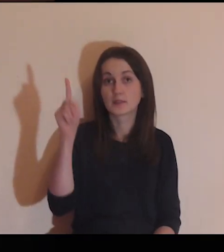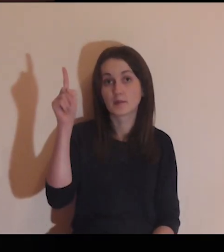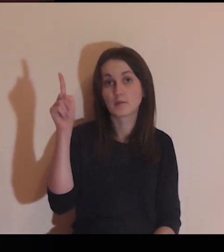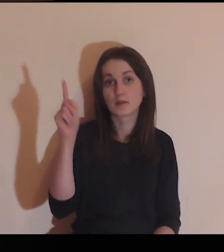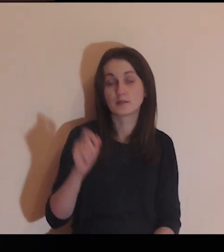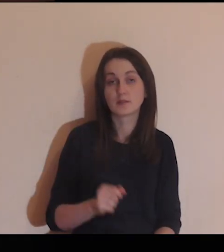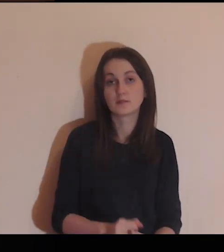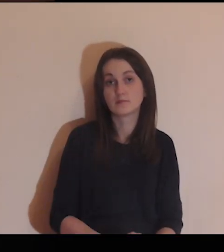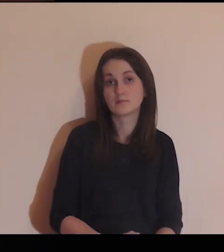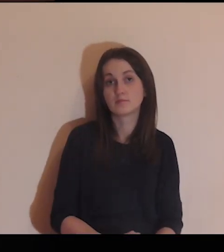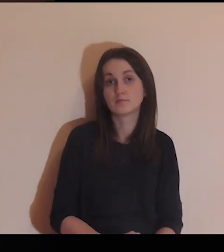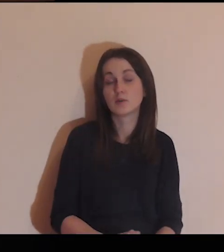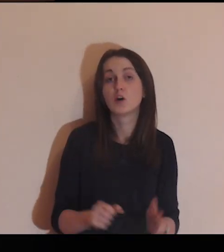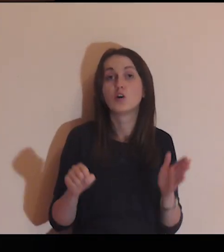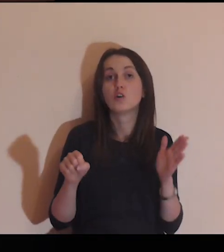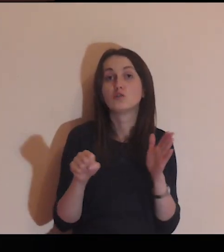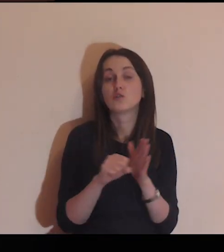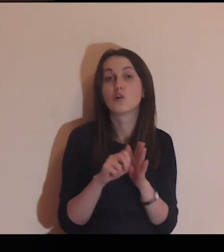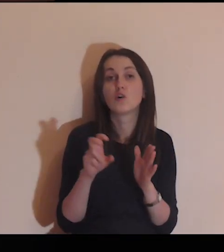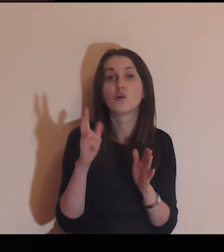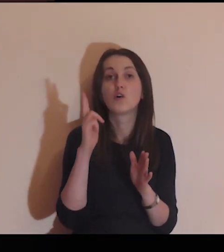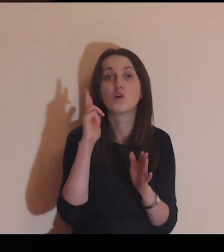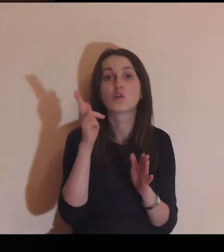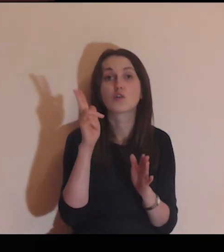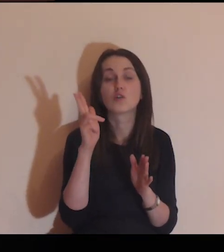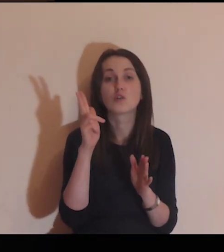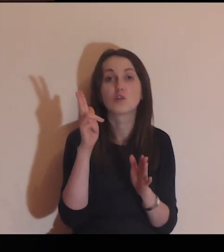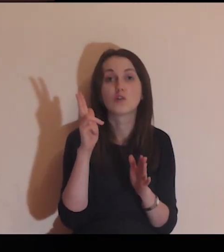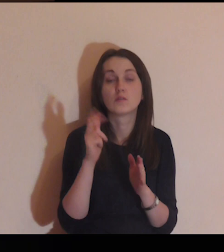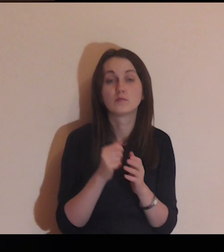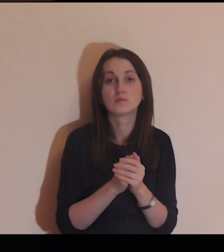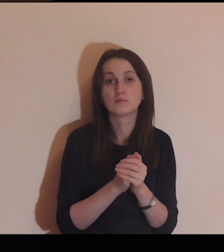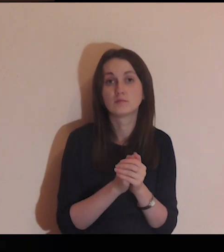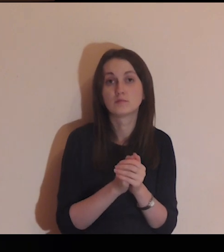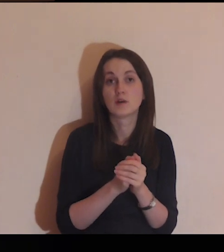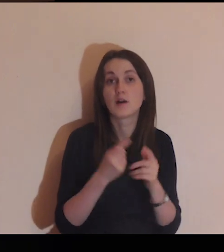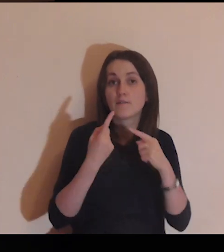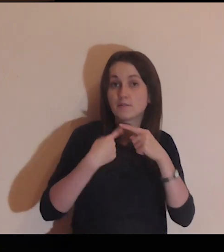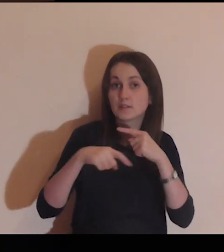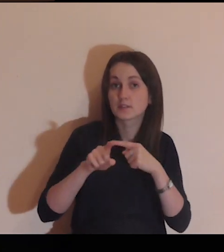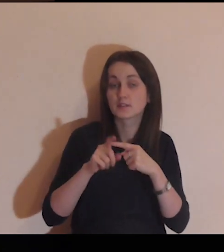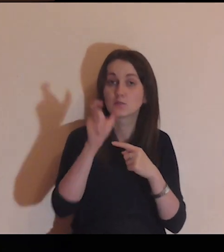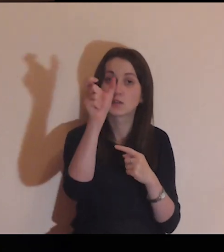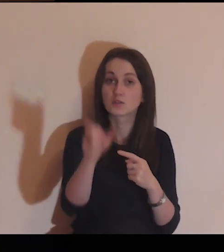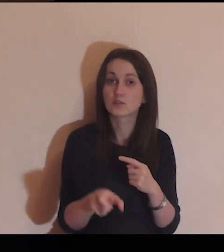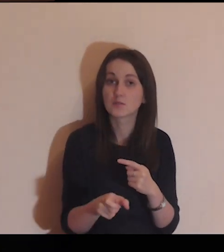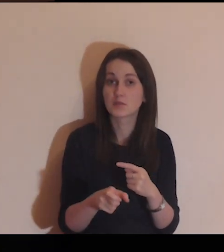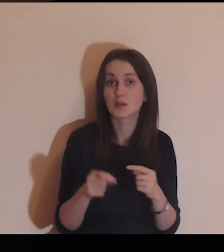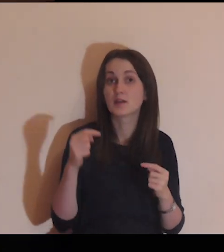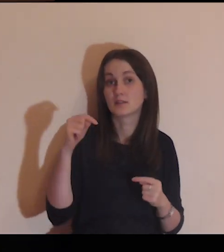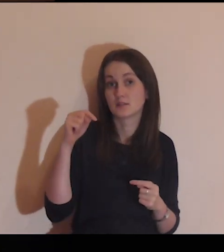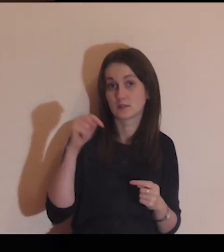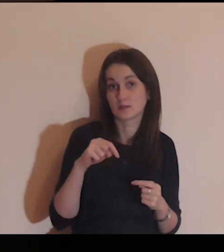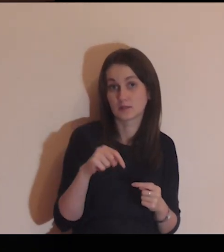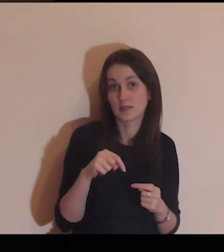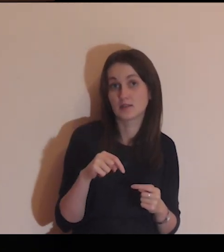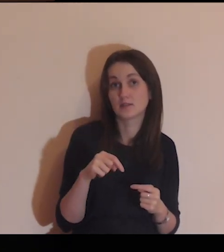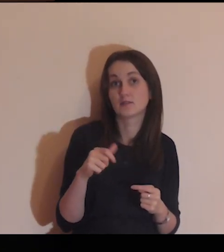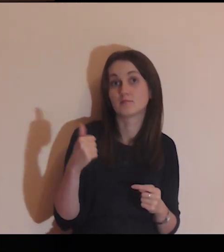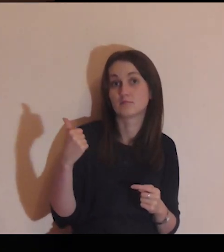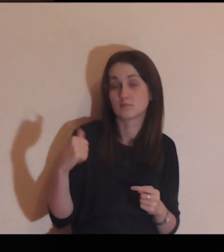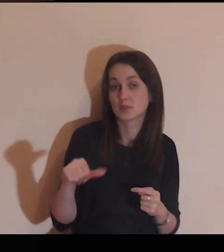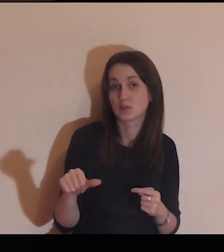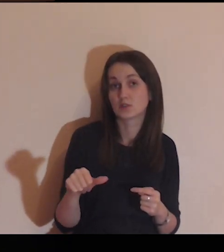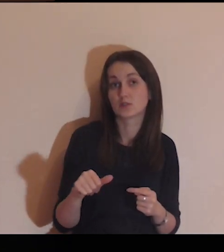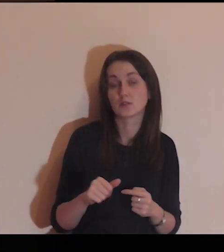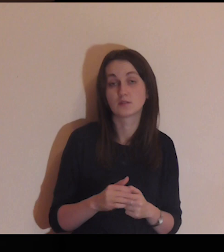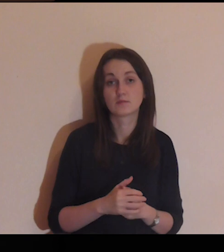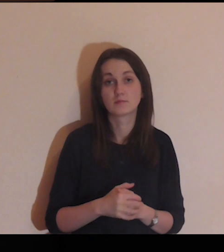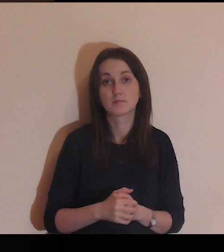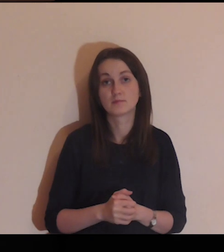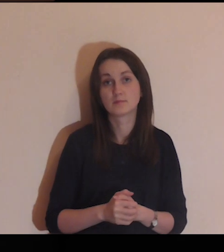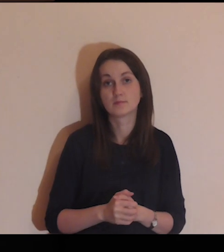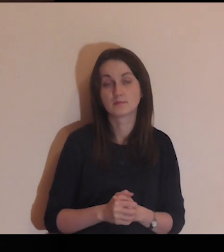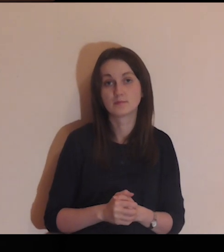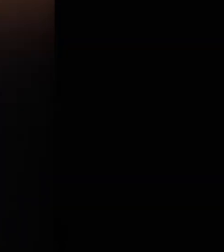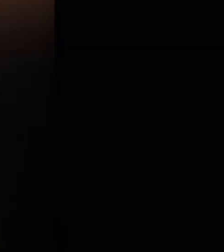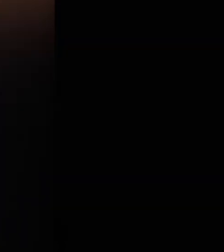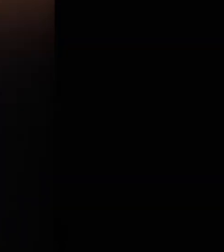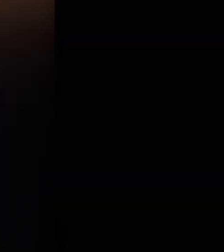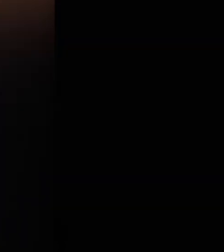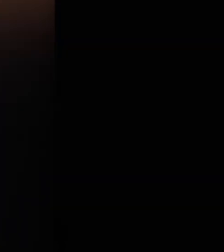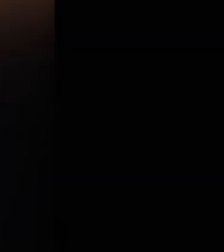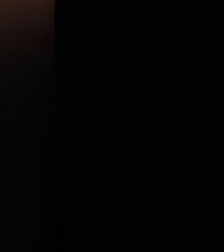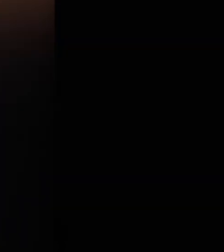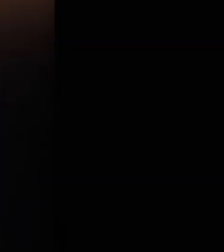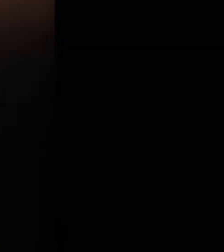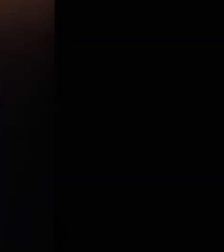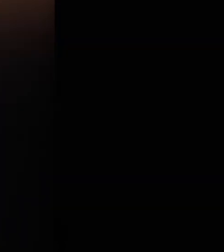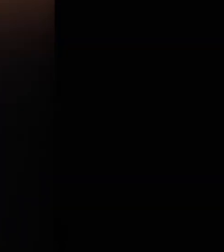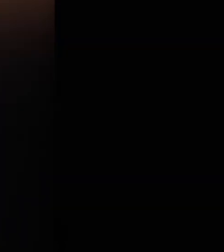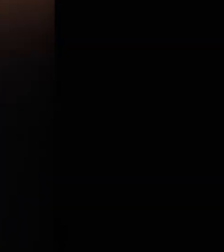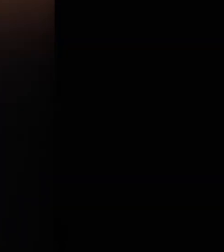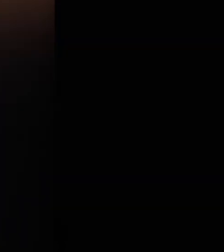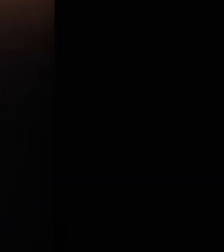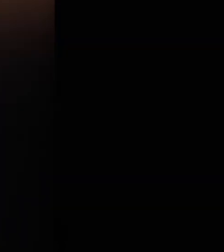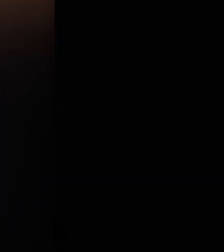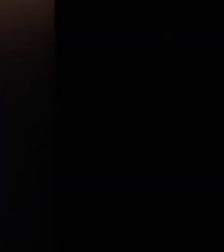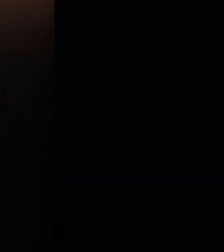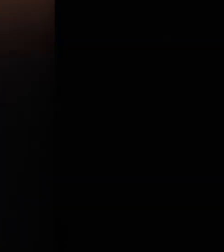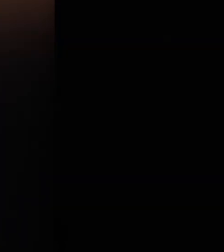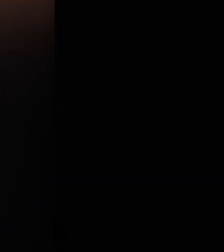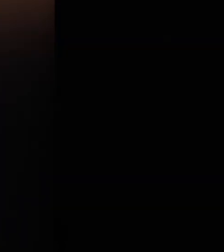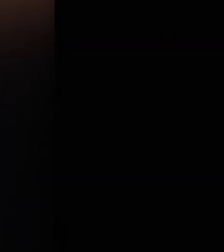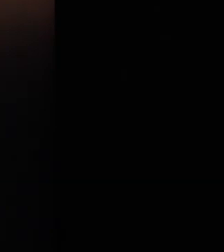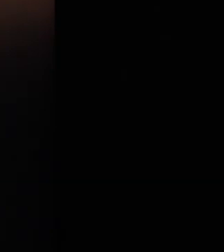Zapytaj Pana, do kogo konkretnie On ciebie posyła w tym tygodniu.